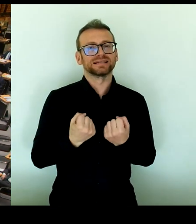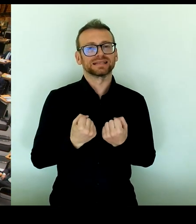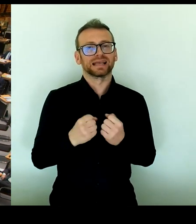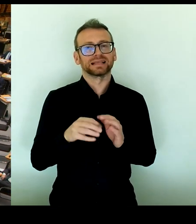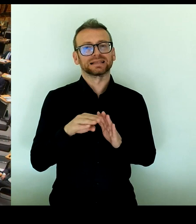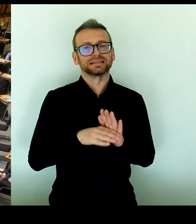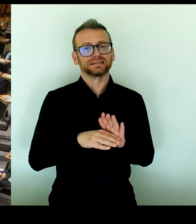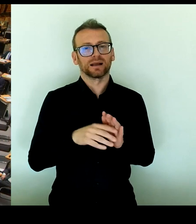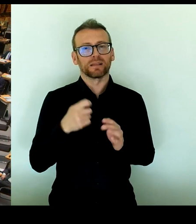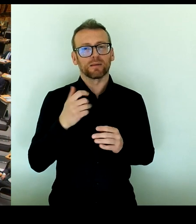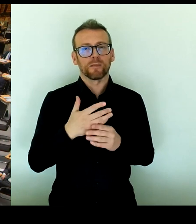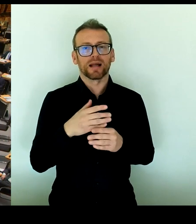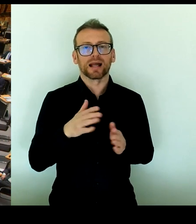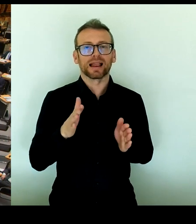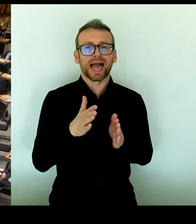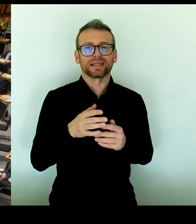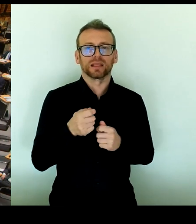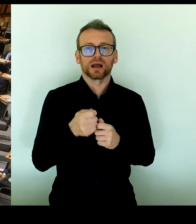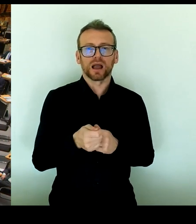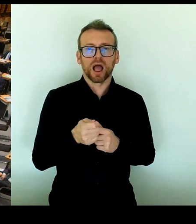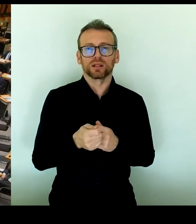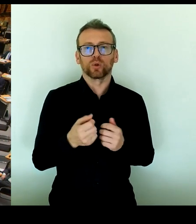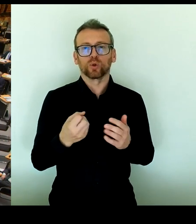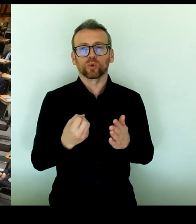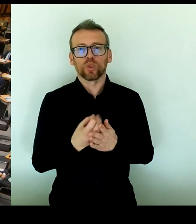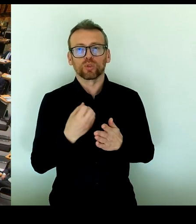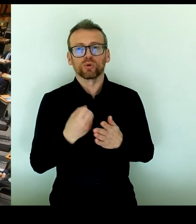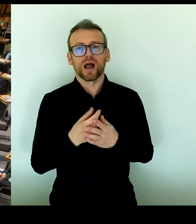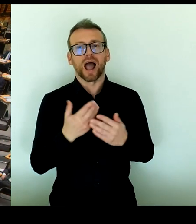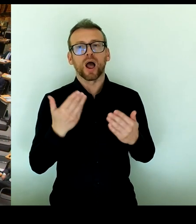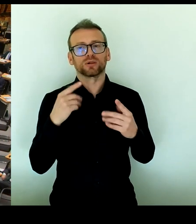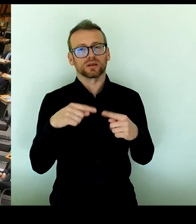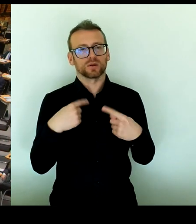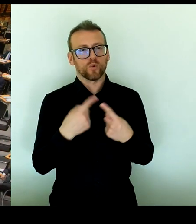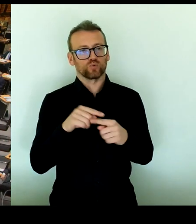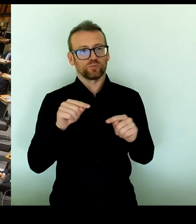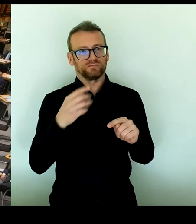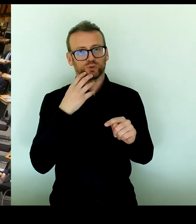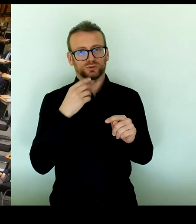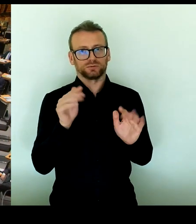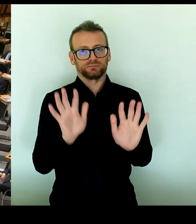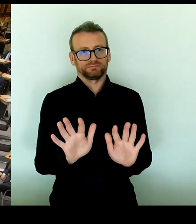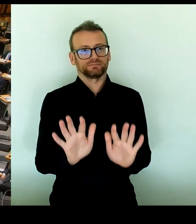Land die dazu soll weg die Fläche verkleinert werden und der Kleingärtner soll pädagogische Aufgaben